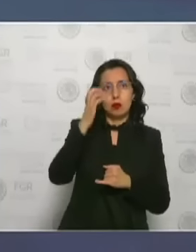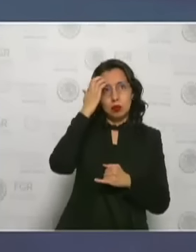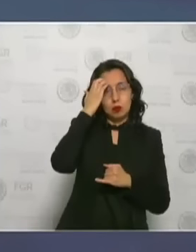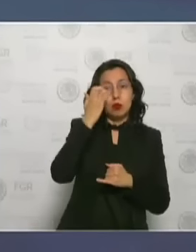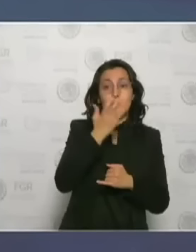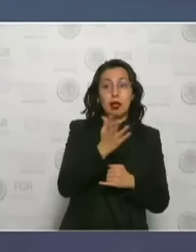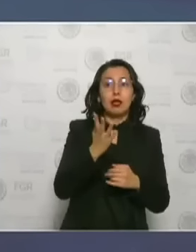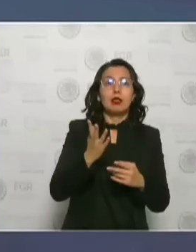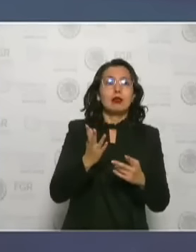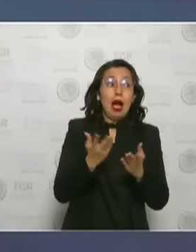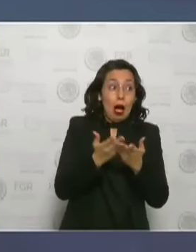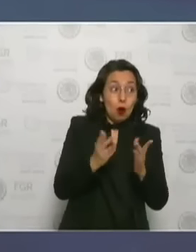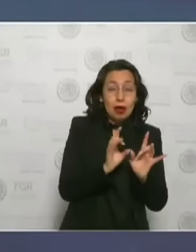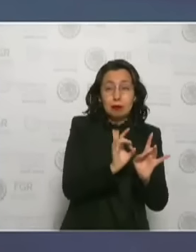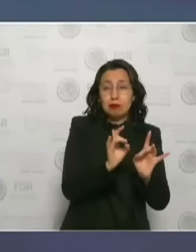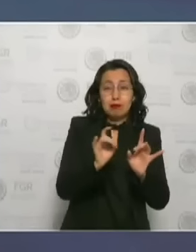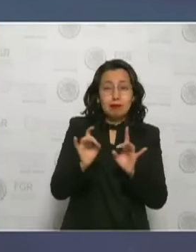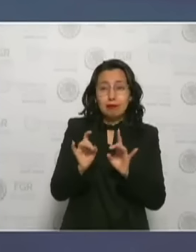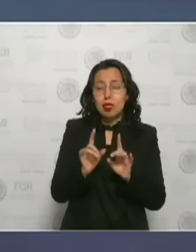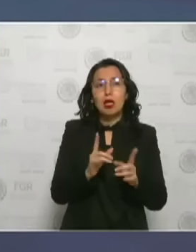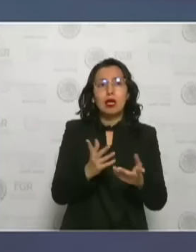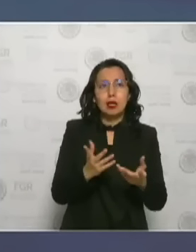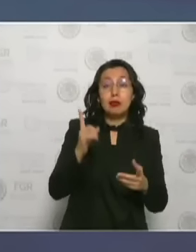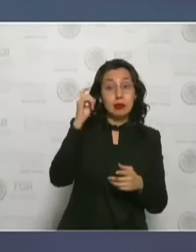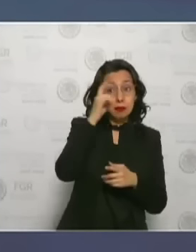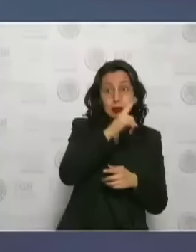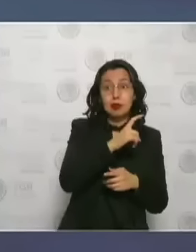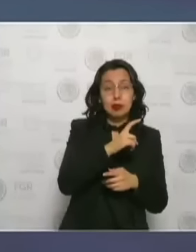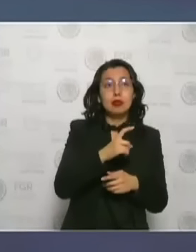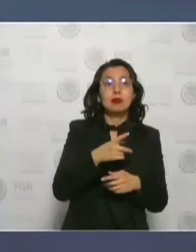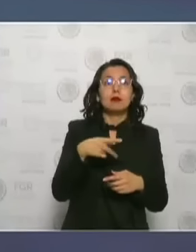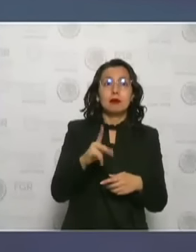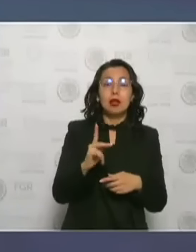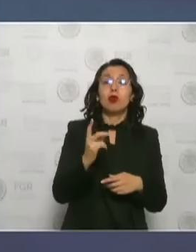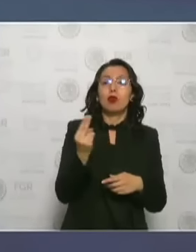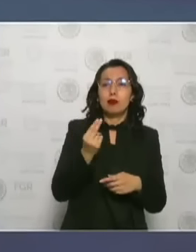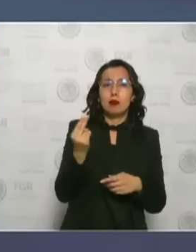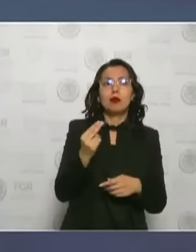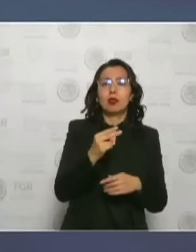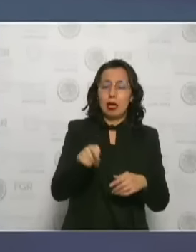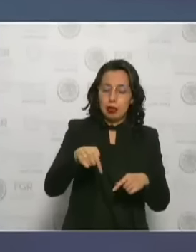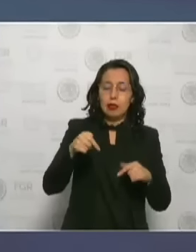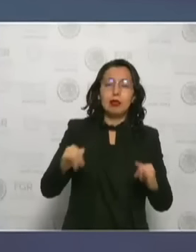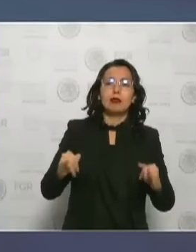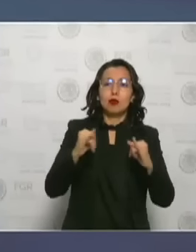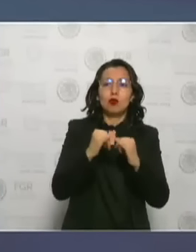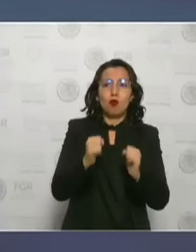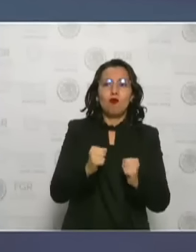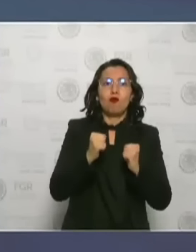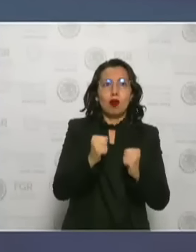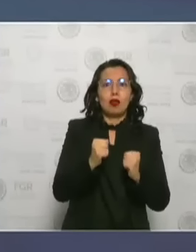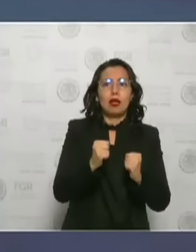delictivos actuales son complejos y dinámicos, lo que exige una institución capaz de adaptarse a las